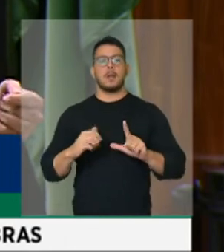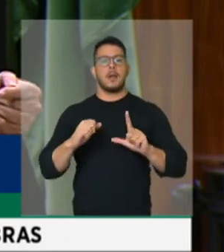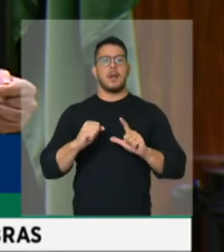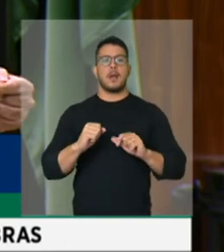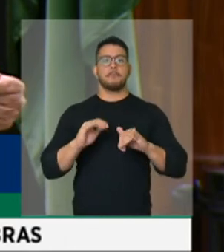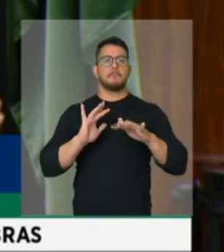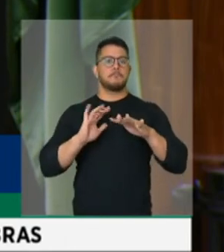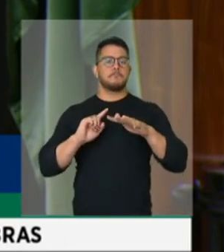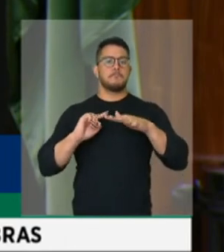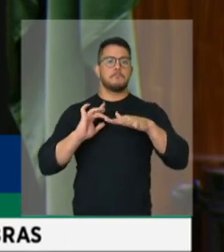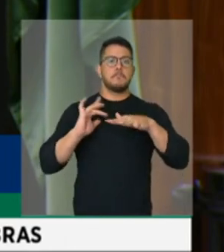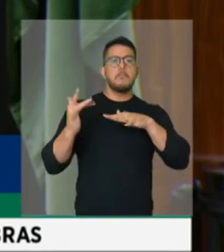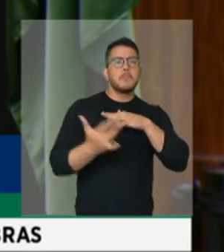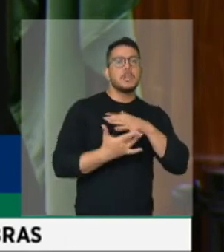AGORA A TARDE PASSARAM A DAR